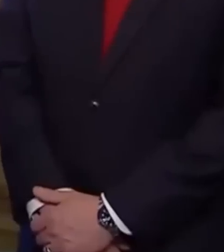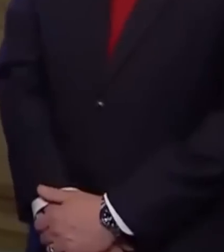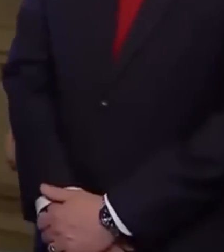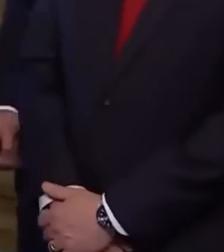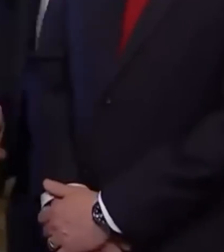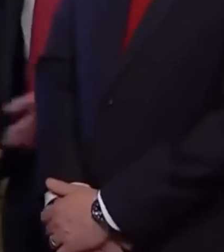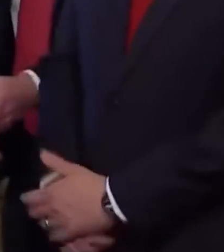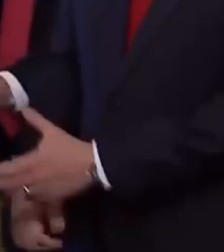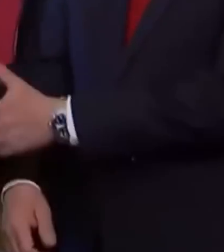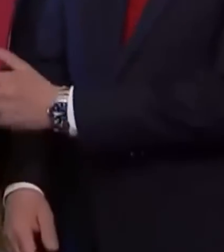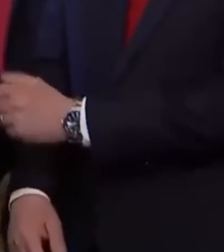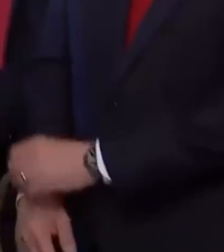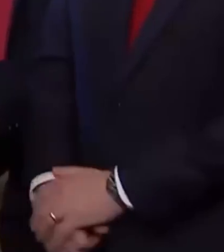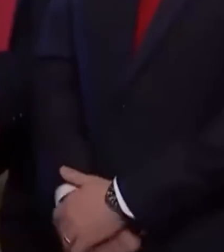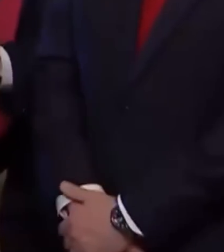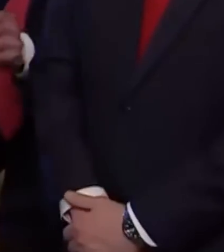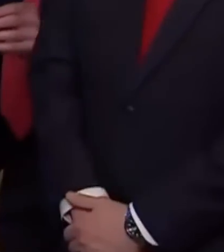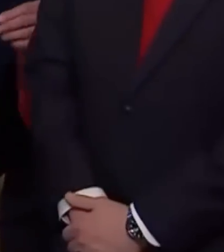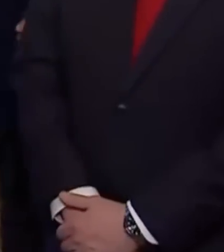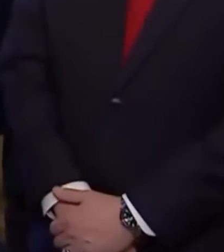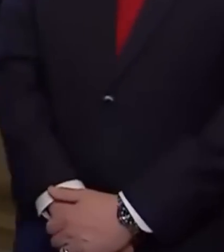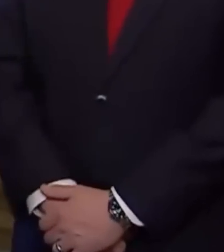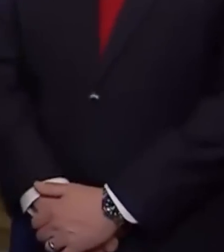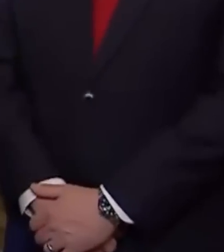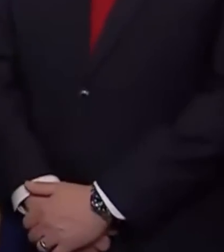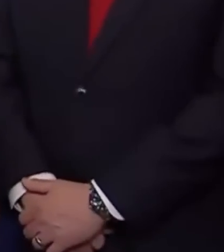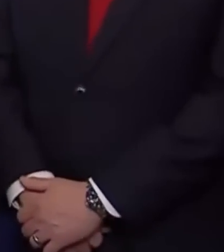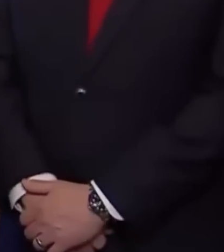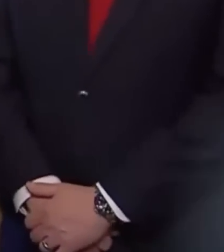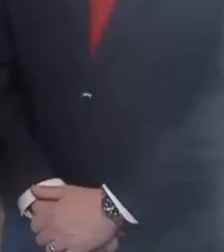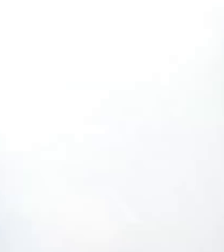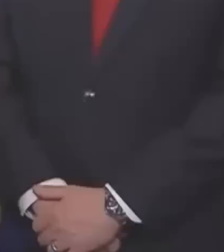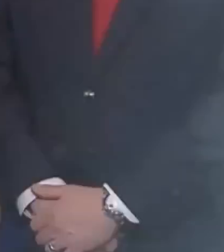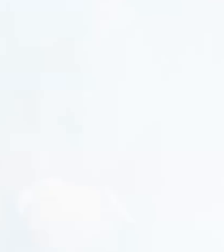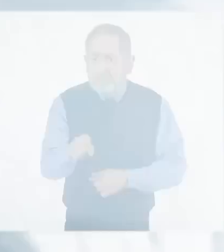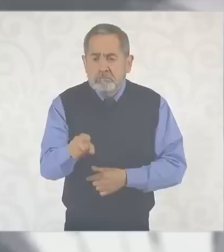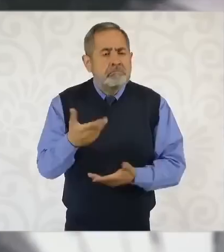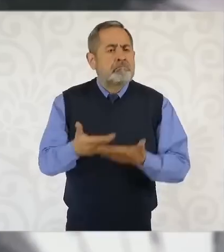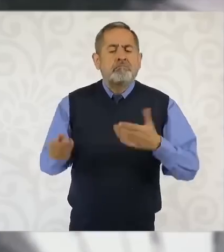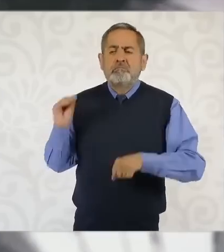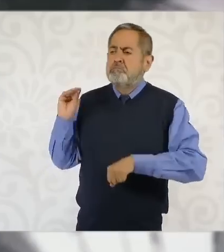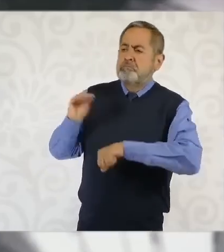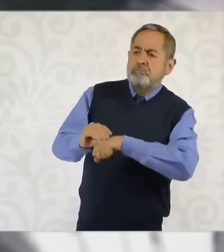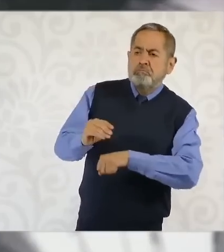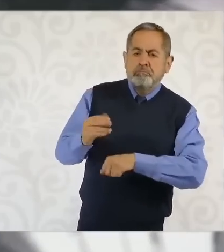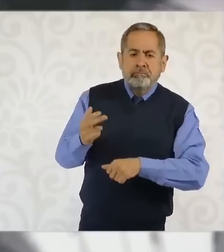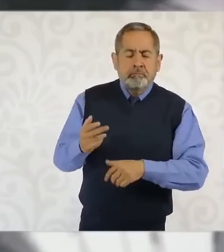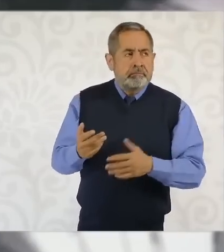el tráfico de fentanilo y la crisis migratoria hago un llamado al pueblo de México a enfrentar